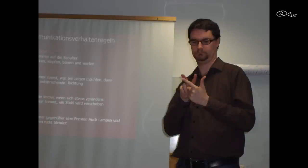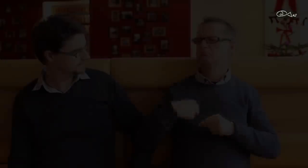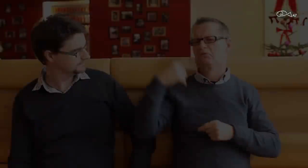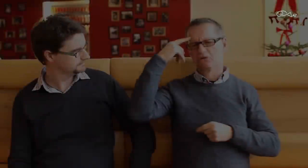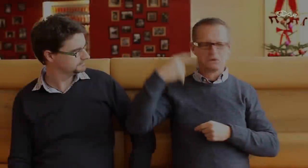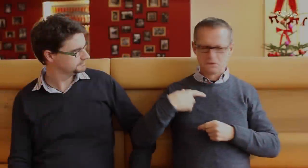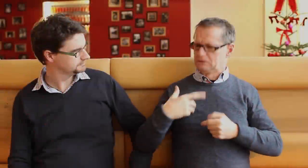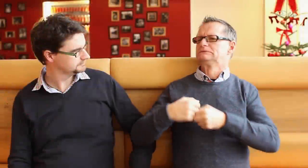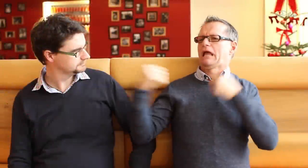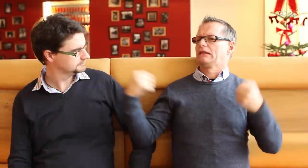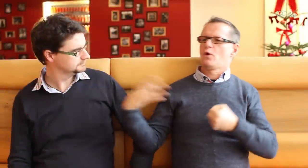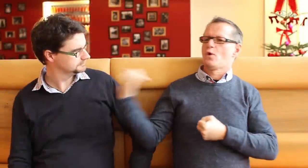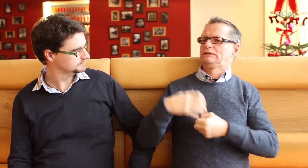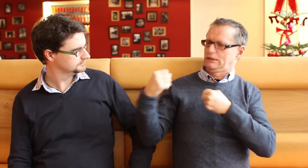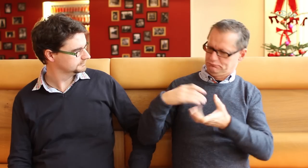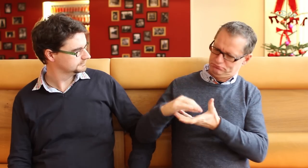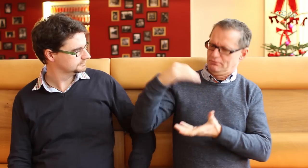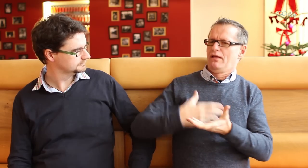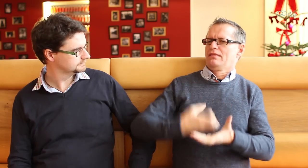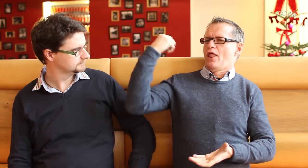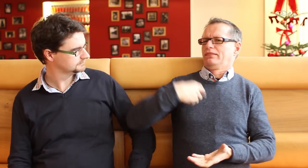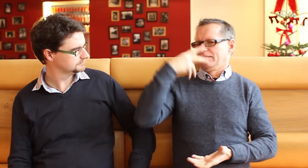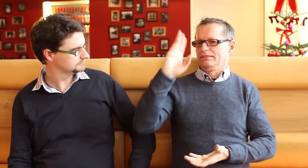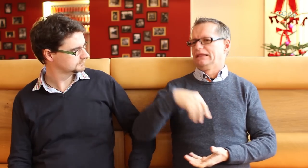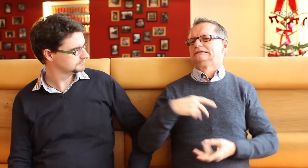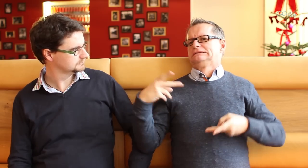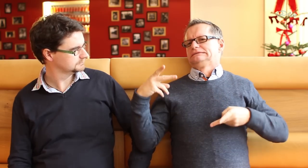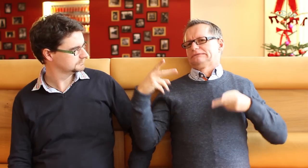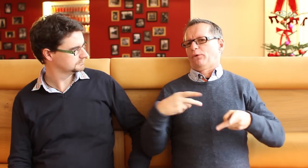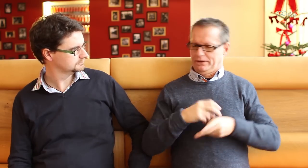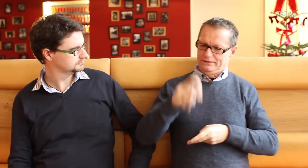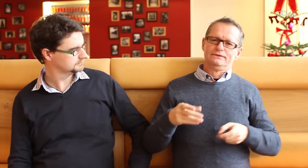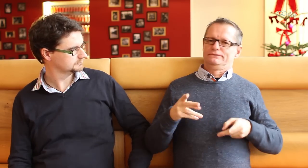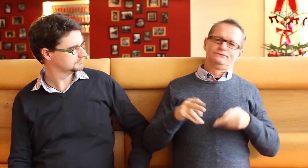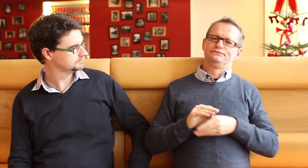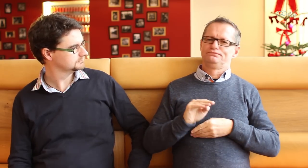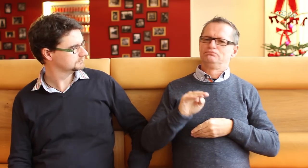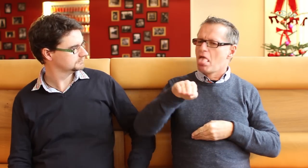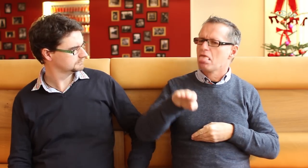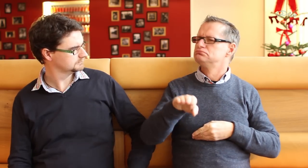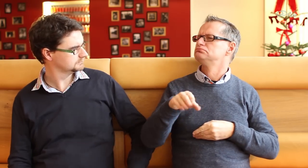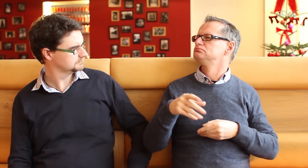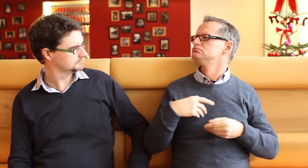Ich erinnere mich genau: Ich holte mir viele Zeitungen und stieg in den Zug ein. Plötzlich hielt der Zug. Ich wunderte mich aber dann fuhr er auch schon weiter.